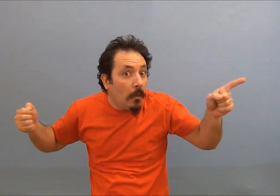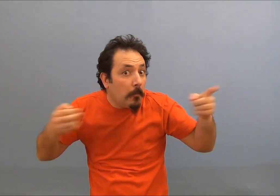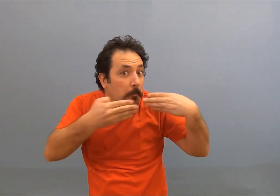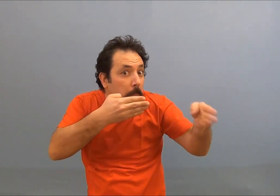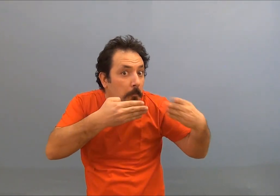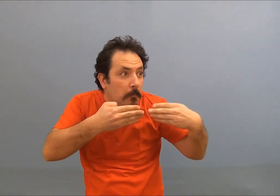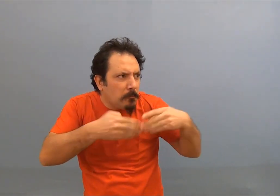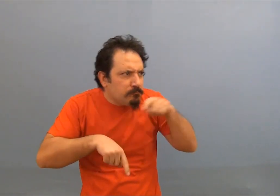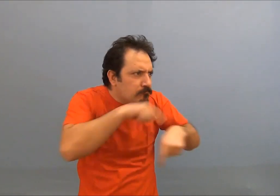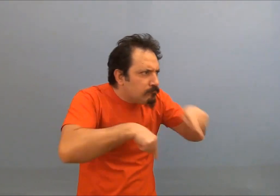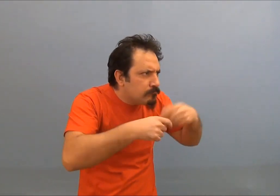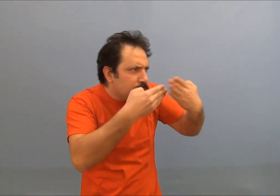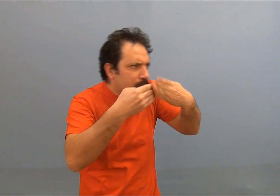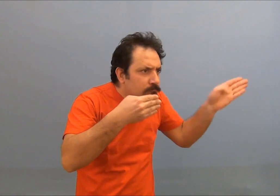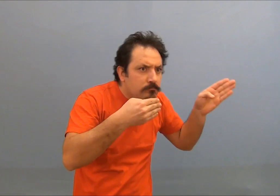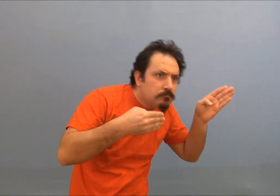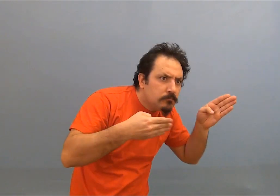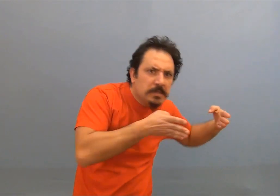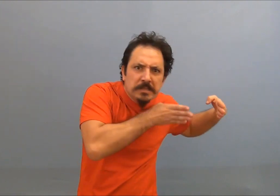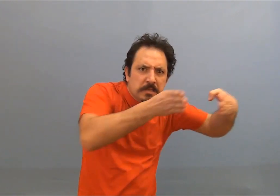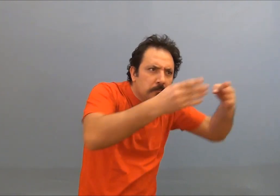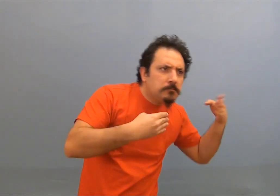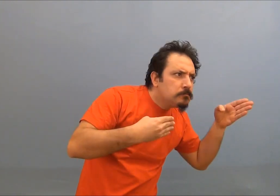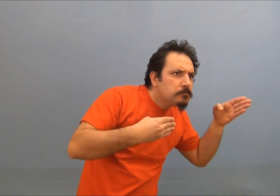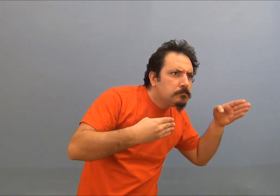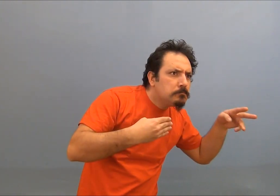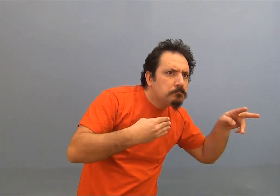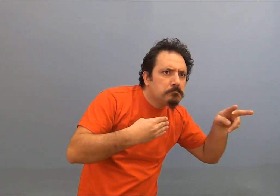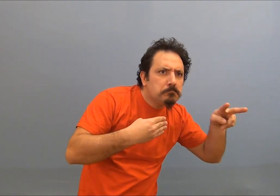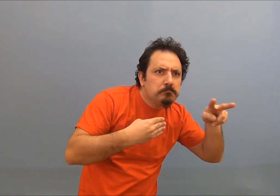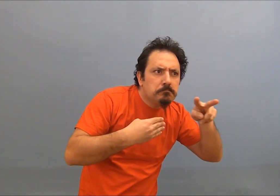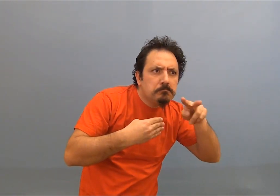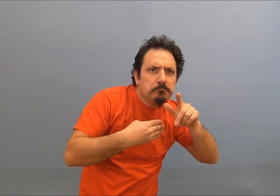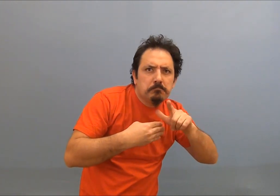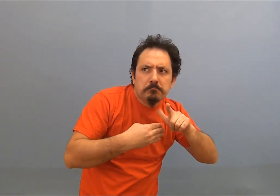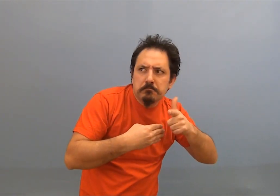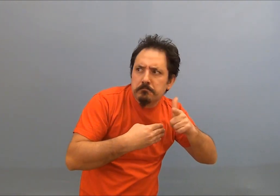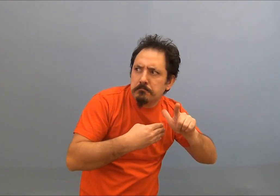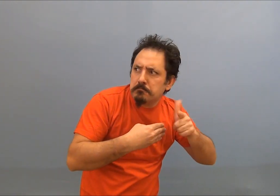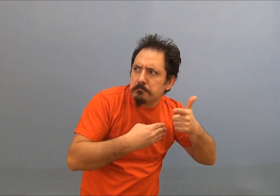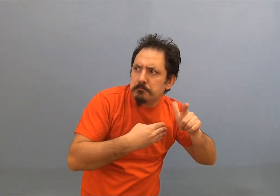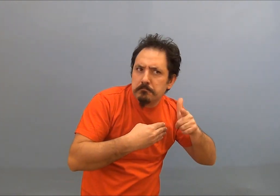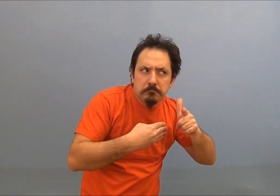guardò nel corbello dei trucioli e della segatura, e nessuno; aprí l'uscio di bottega per dare un'occhiata anche sulla strada, e nessuno. O dunque?...